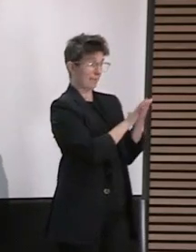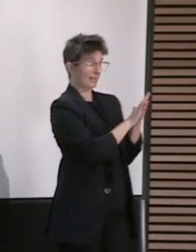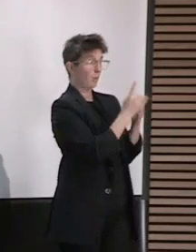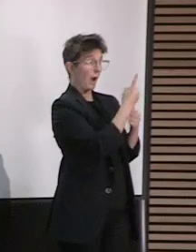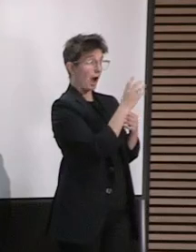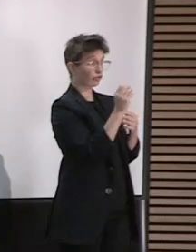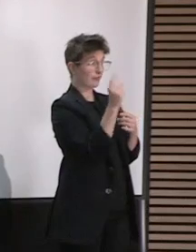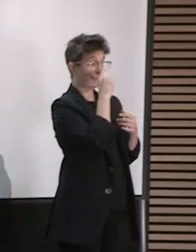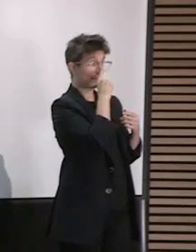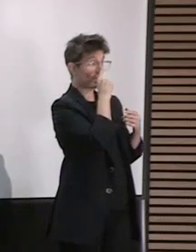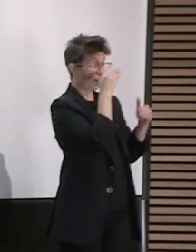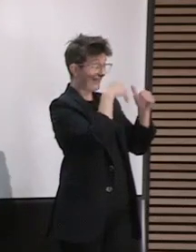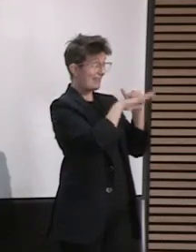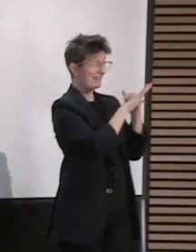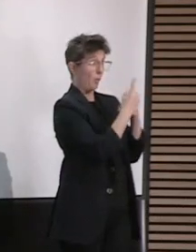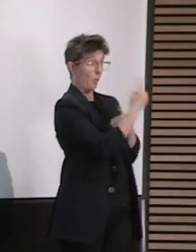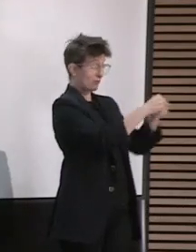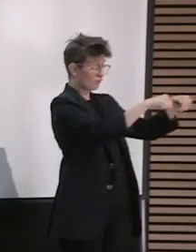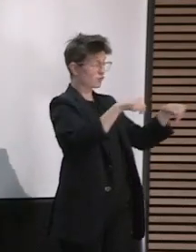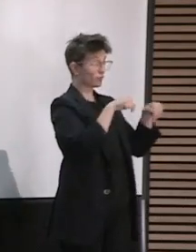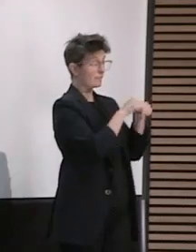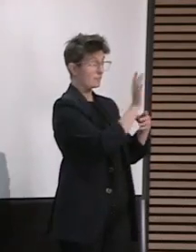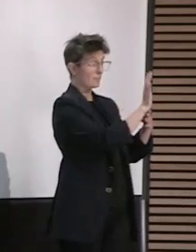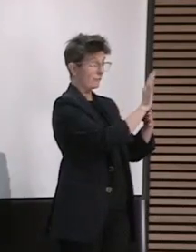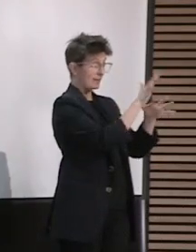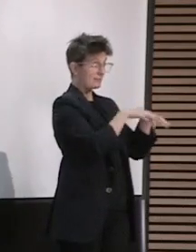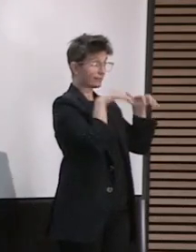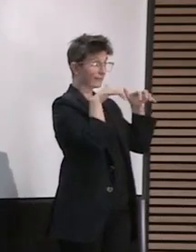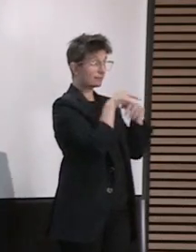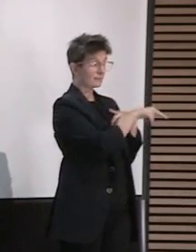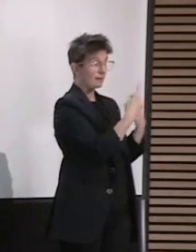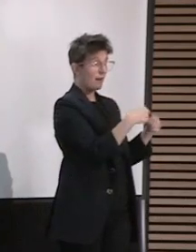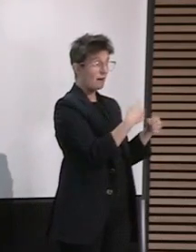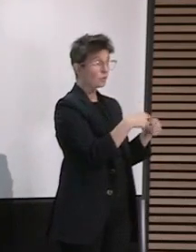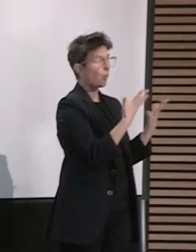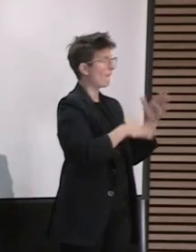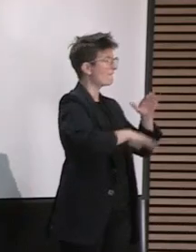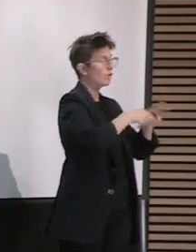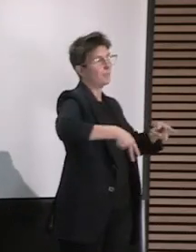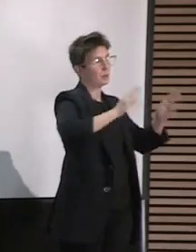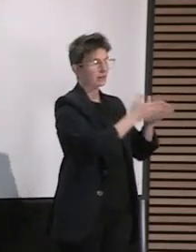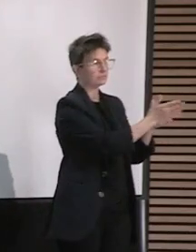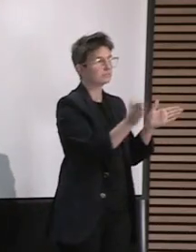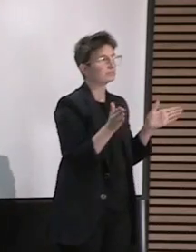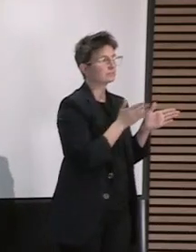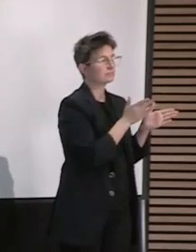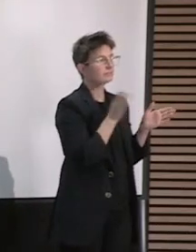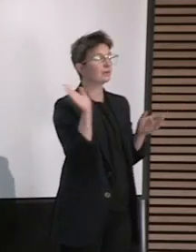tangata. Mo nga whare pikitia taera me nga whare kanikani,